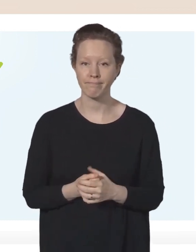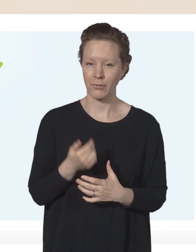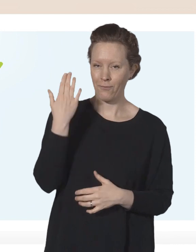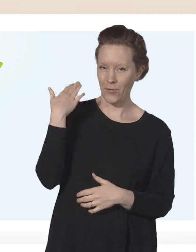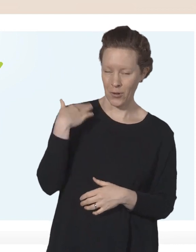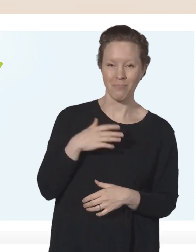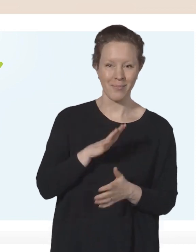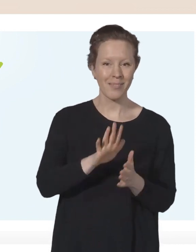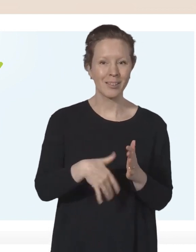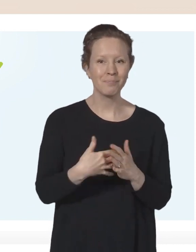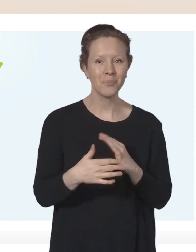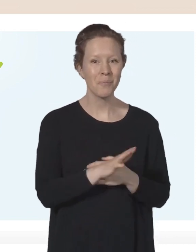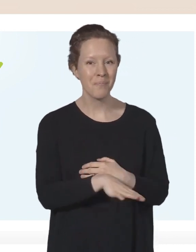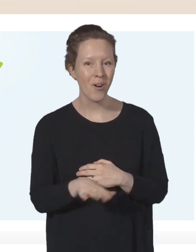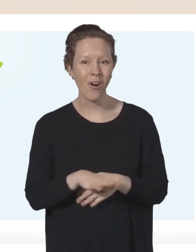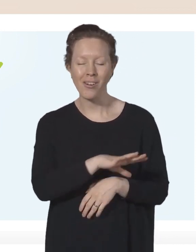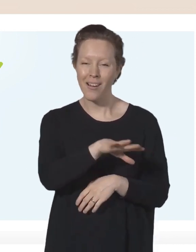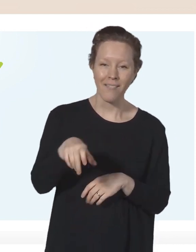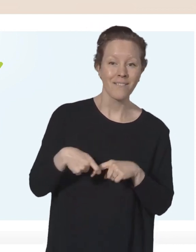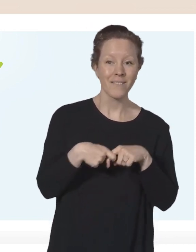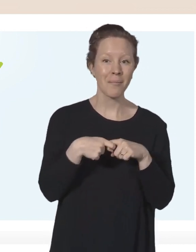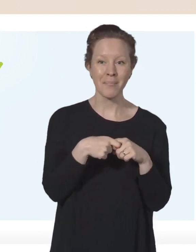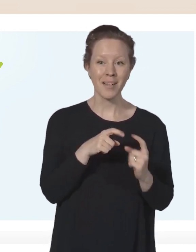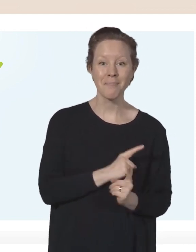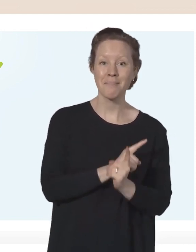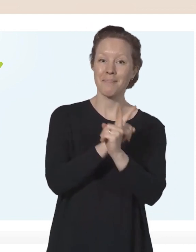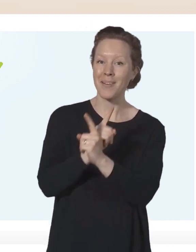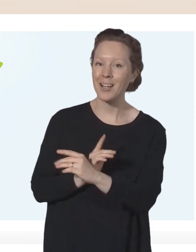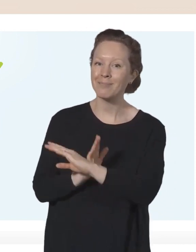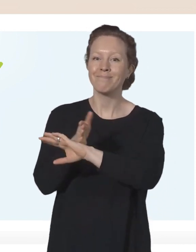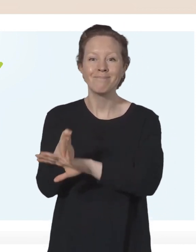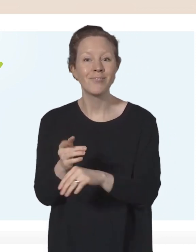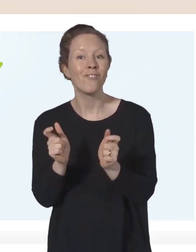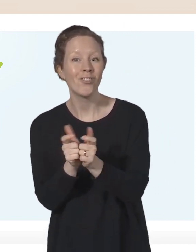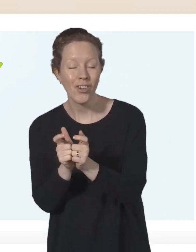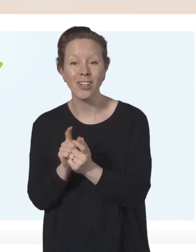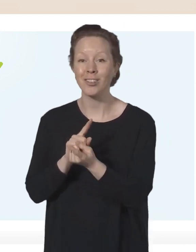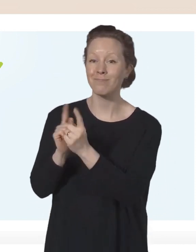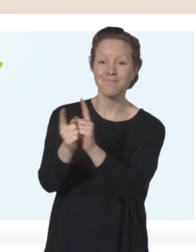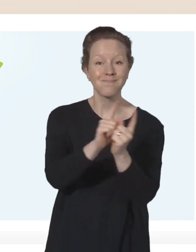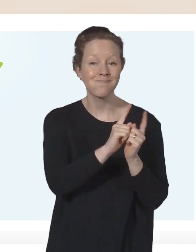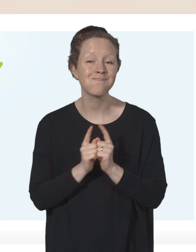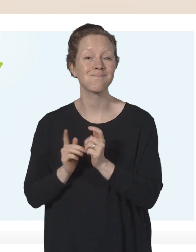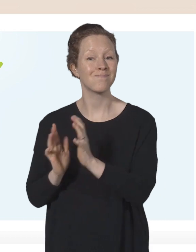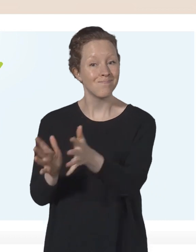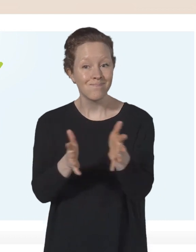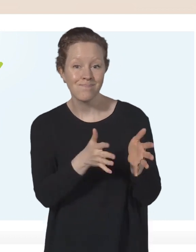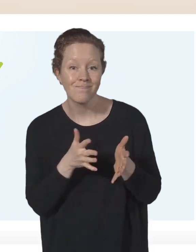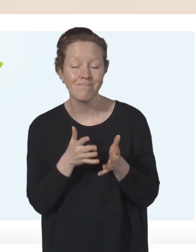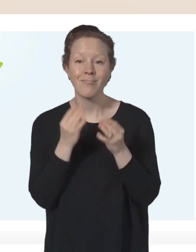Förut dristade sig det teckenspråkiga barnets hela familj till att komma till - föreningen för att träffa andra teckenspråkiga, -